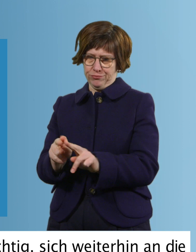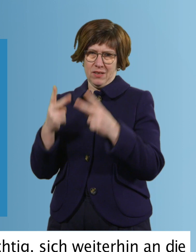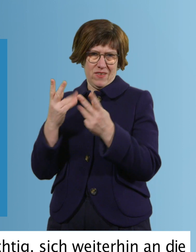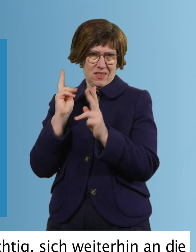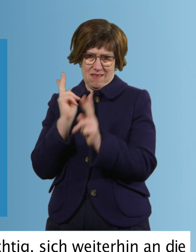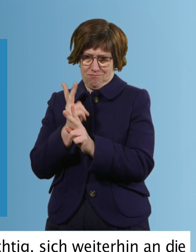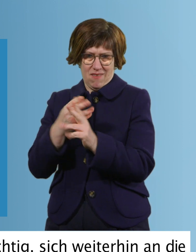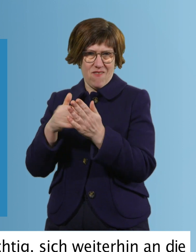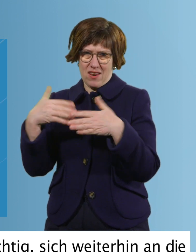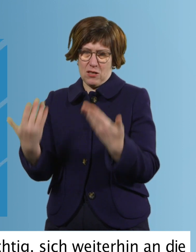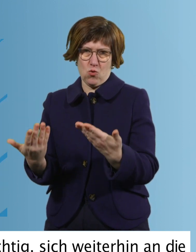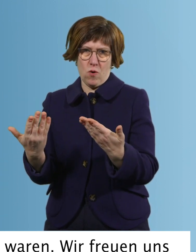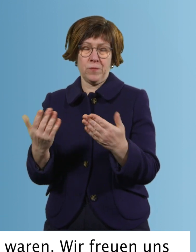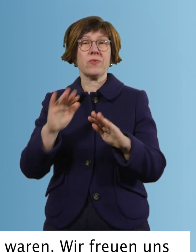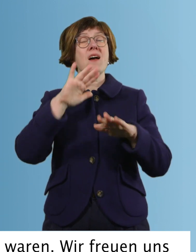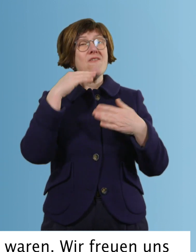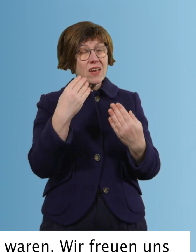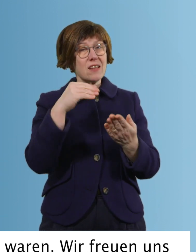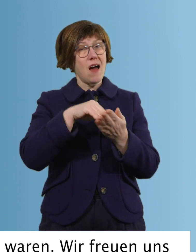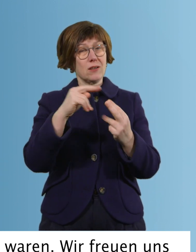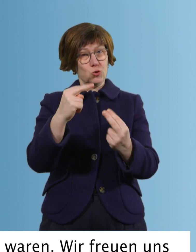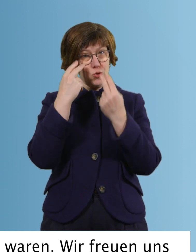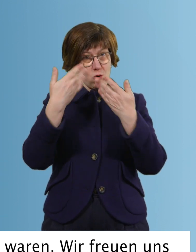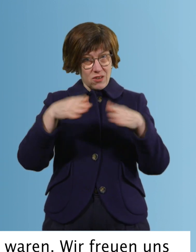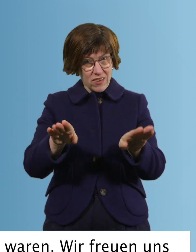Vielen Dank, dass Sie dabei waren.